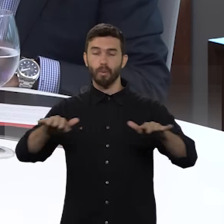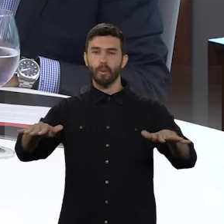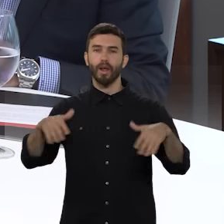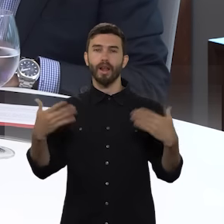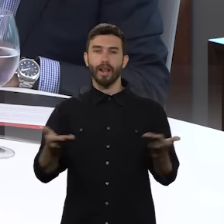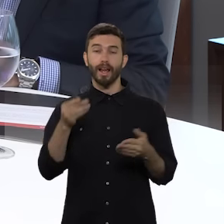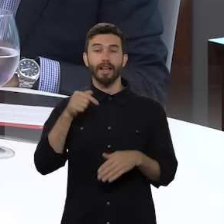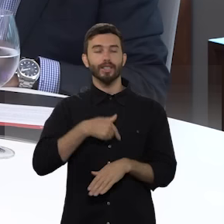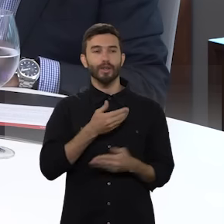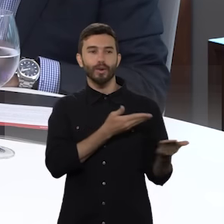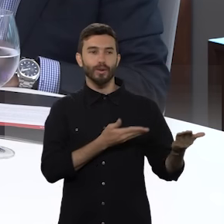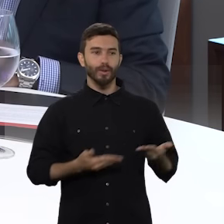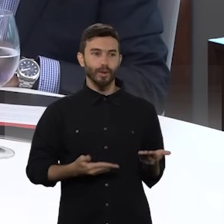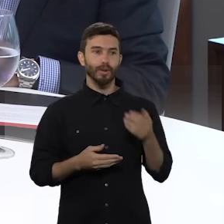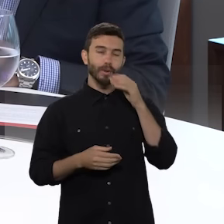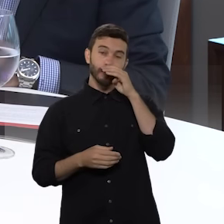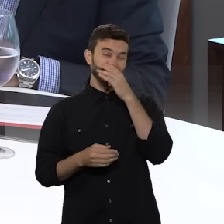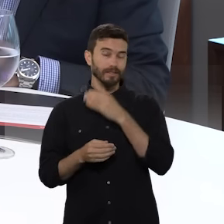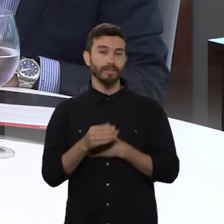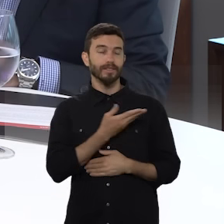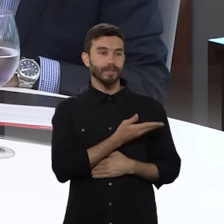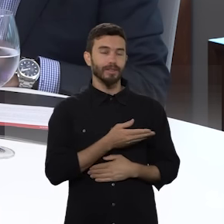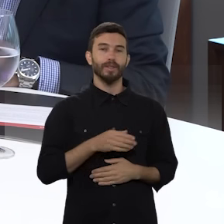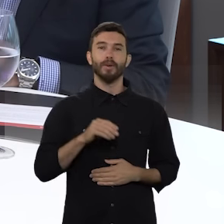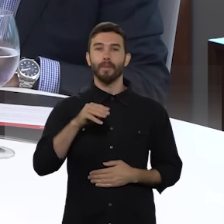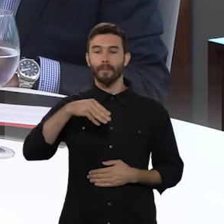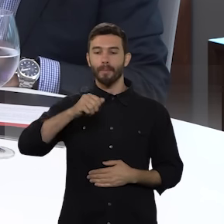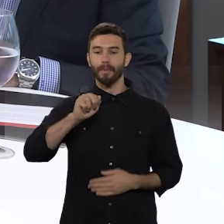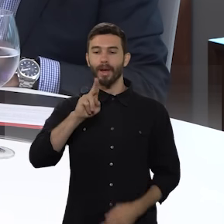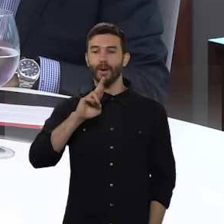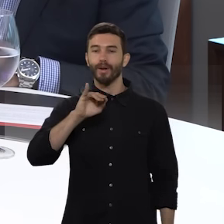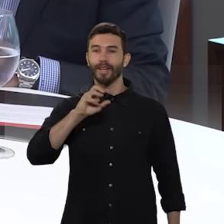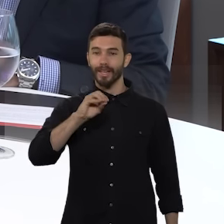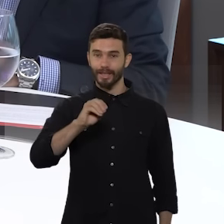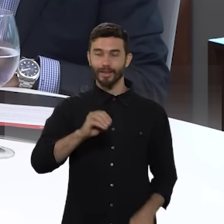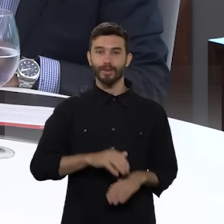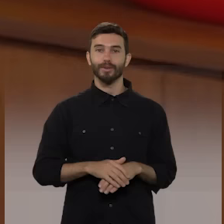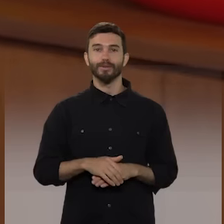Maurício Gouvêa, que é CEO da Alubar. Maurício, seja bem-vindo ao Insights!